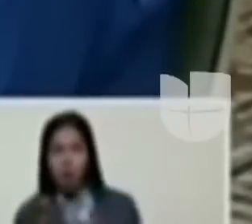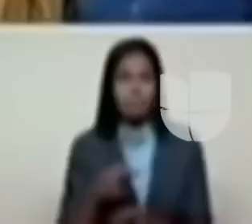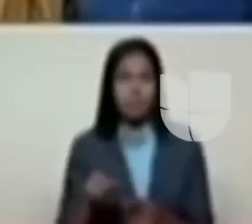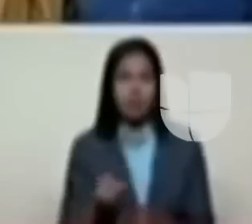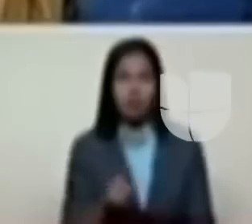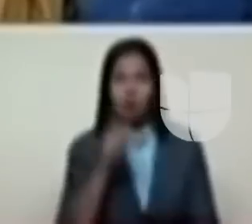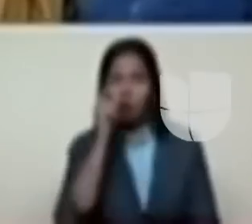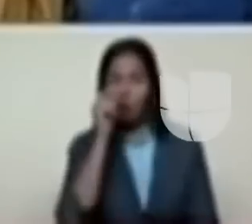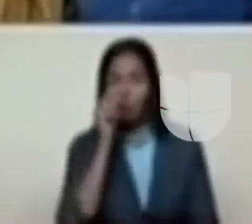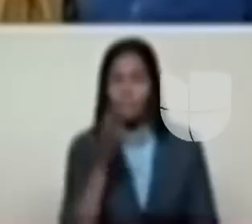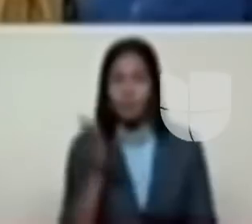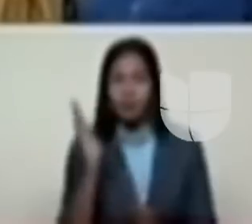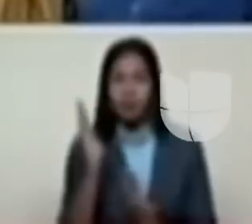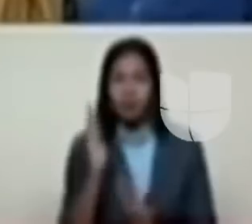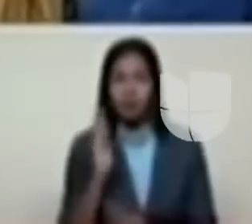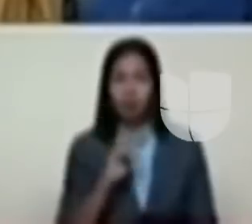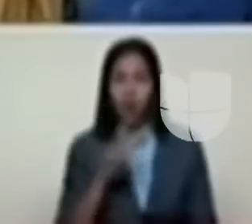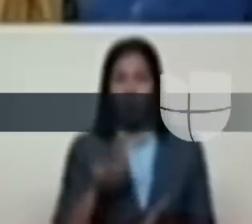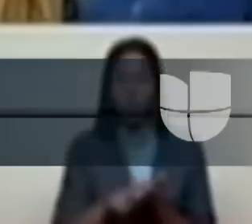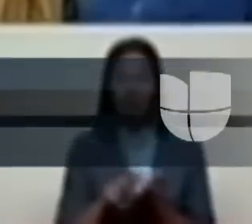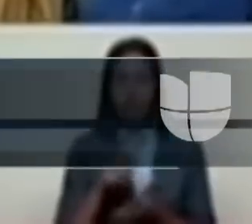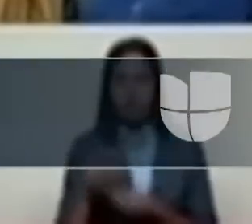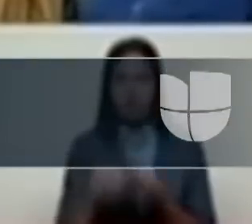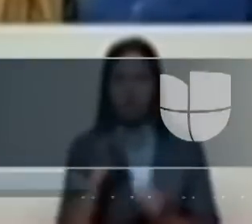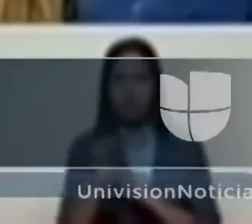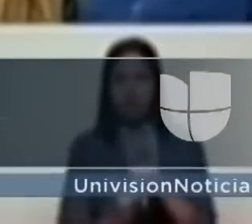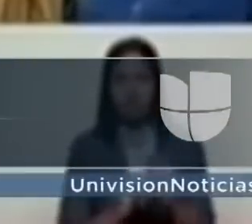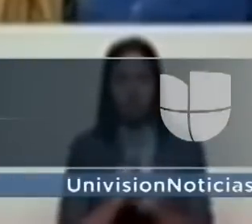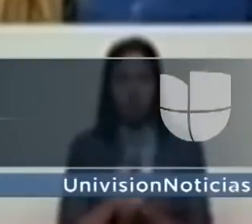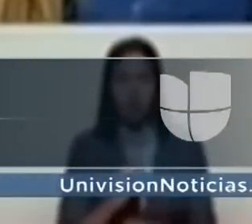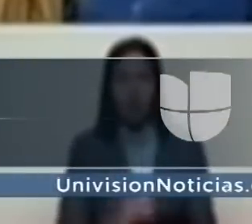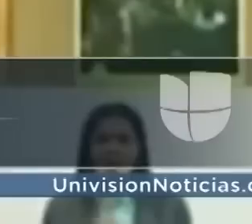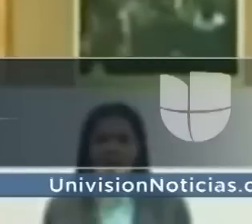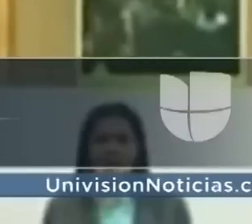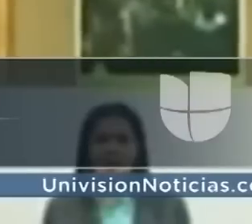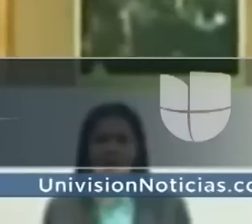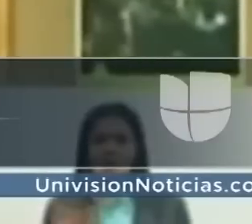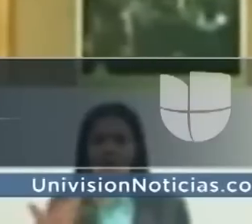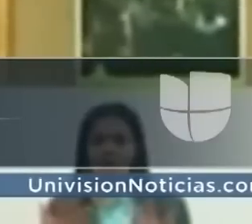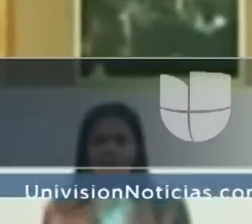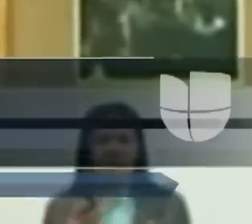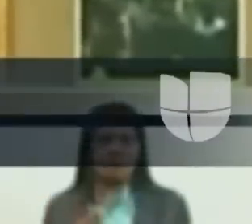LA IDEA DE INCREMENTAR LA PERSECUCÓN A IMPUTADOS.